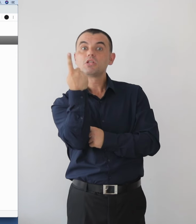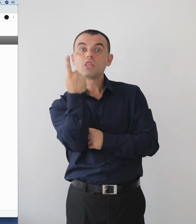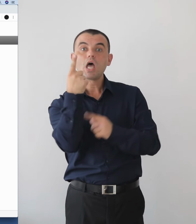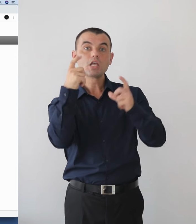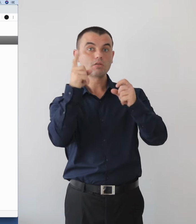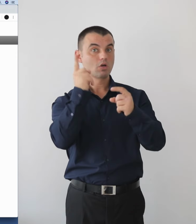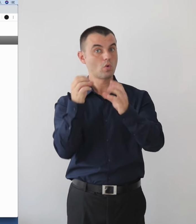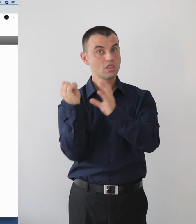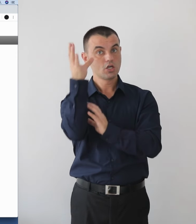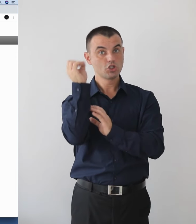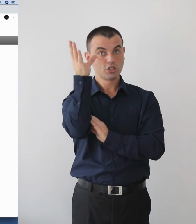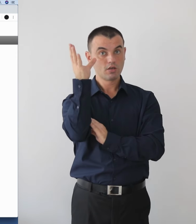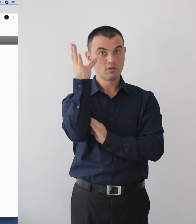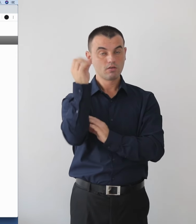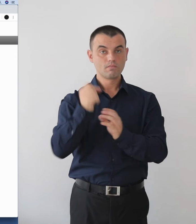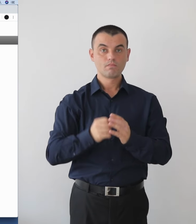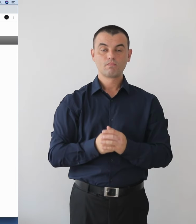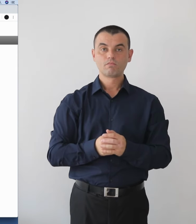Започнете с качването само на една снимка.